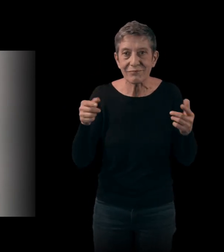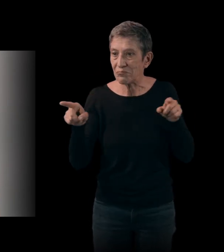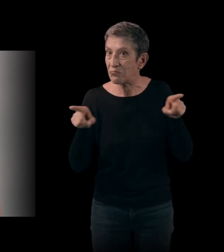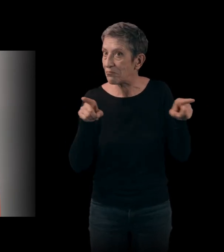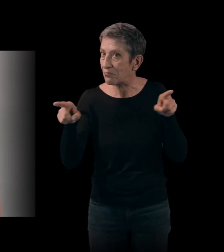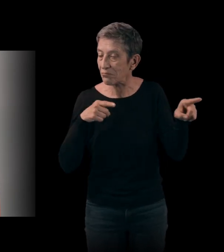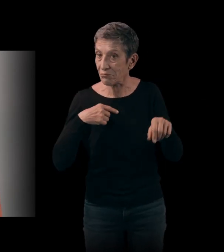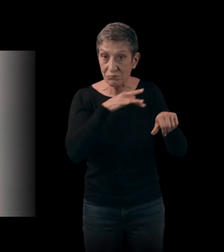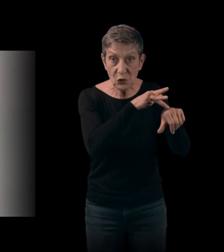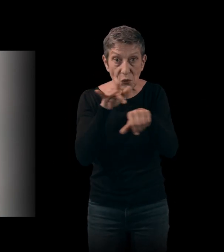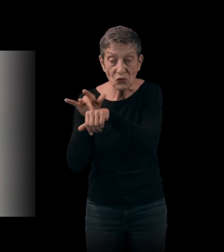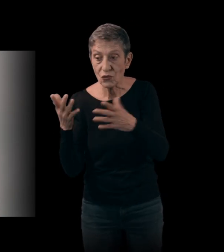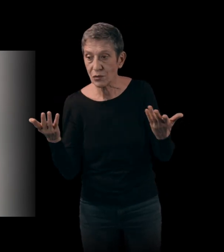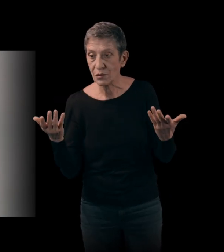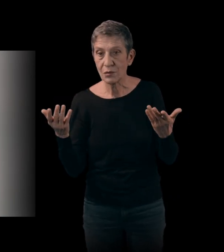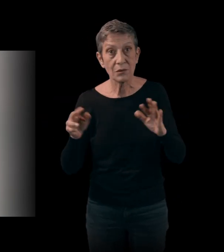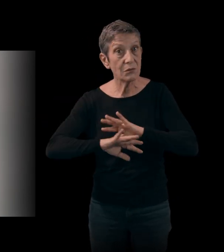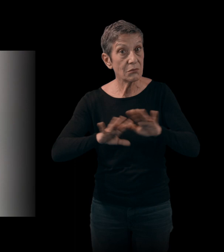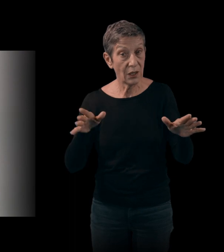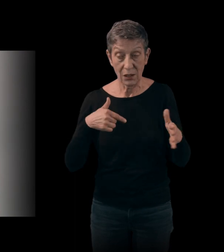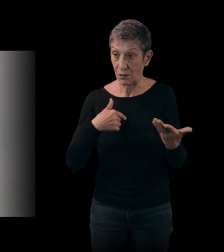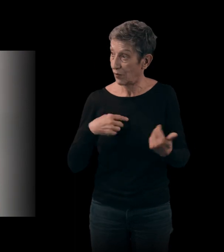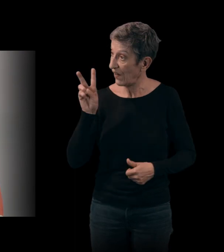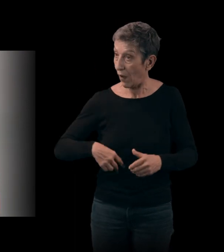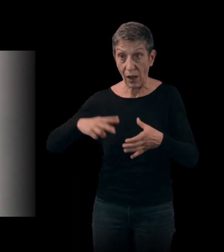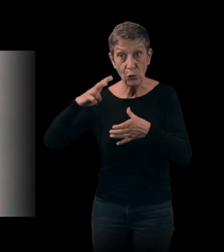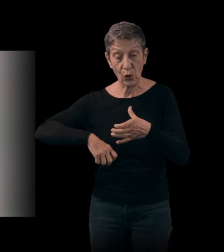D'ailleurs, j'ai fait l'inverse de ce que je fais quand je fais de l'ethnographie.